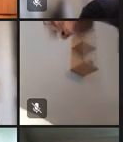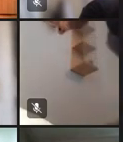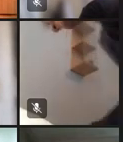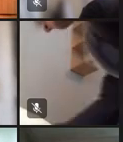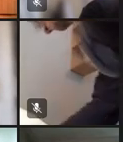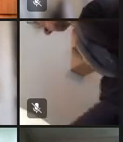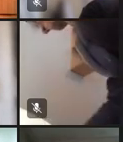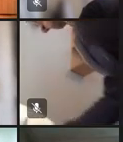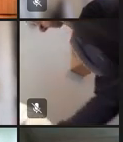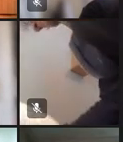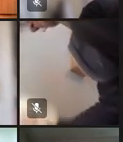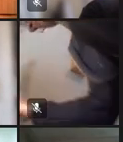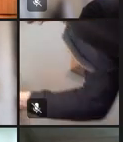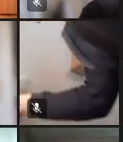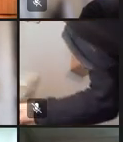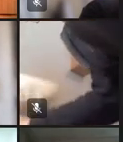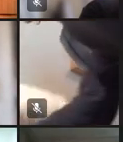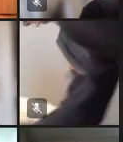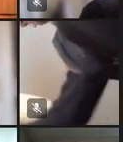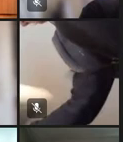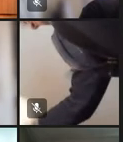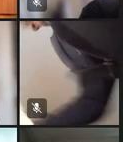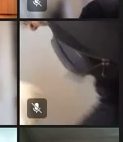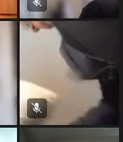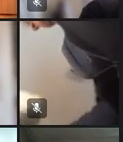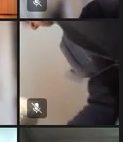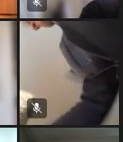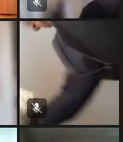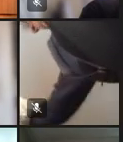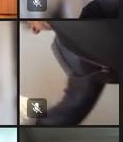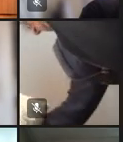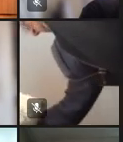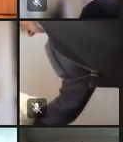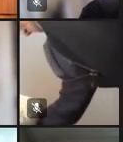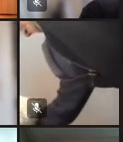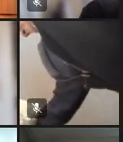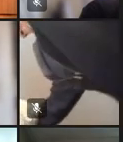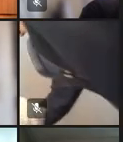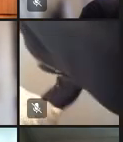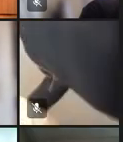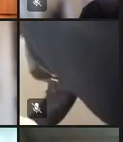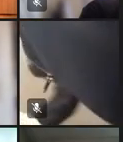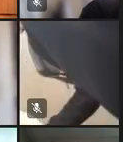Med verksamheterna landa i ett Få tillgång till Stenarna liksom stenen stäng